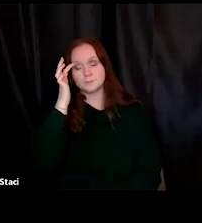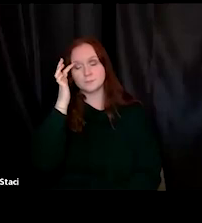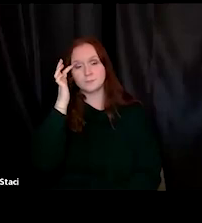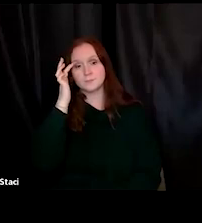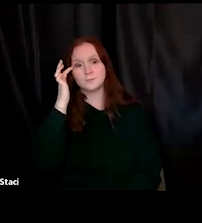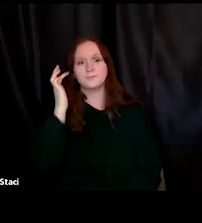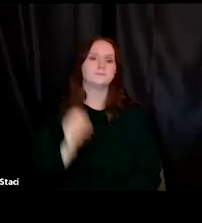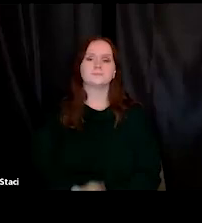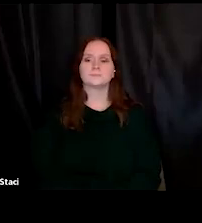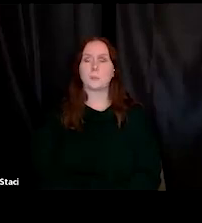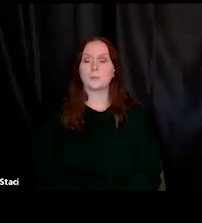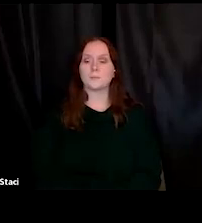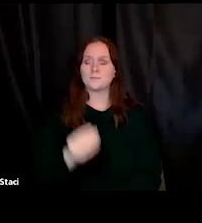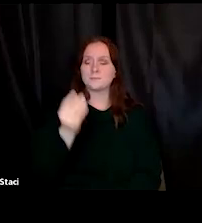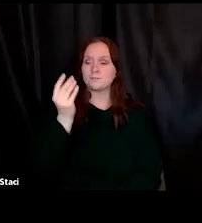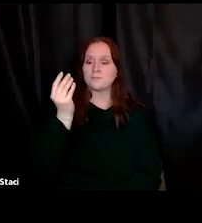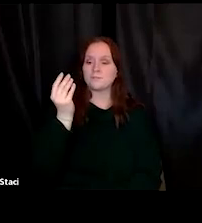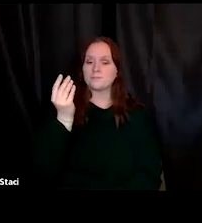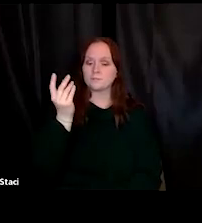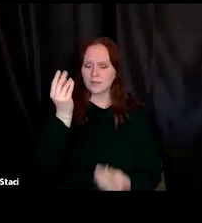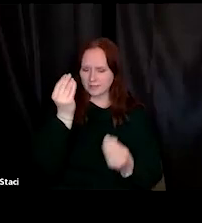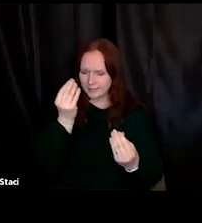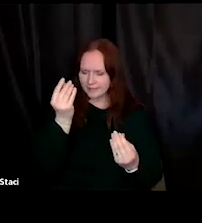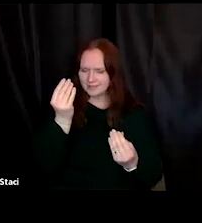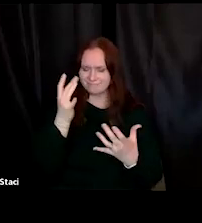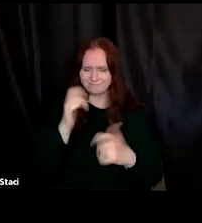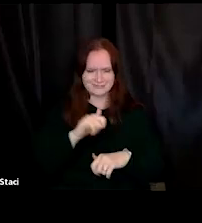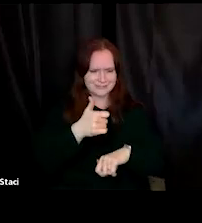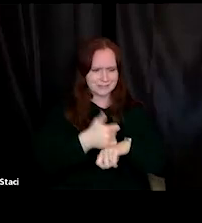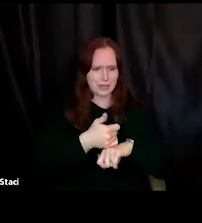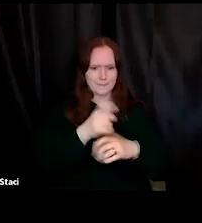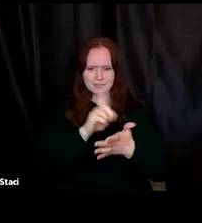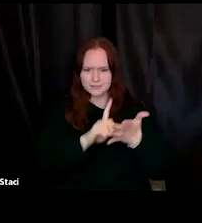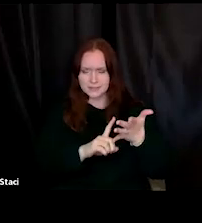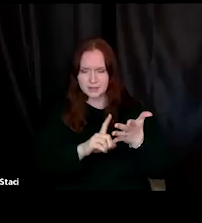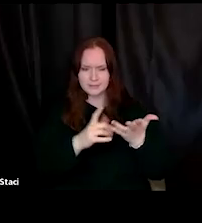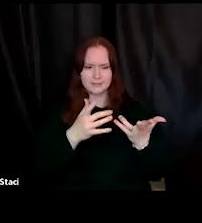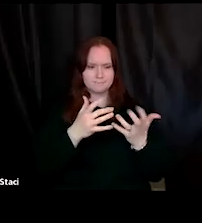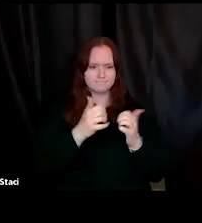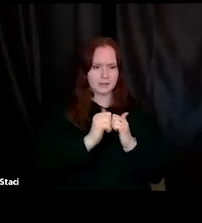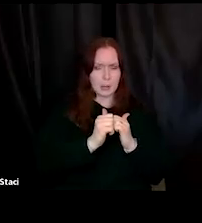para desarrollar una solicitud completa de SSI o SSDI. No es un tipo de solicitud